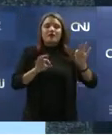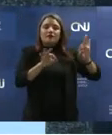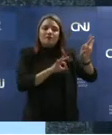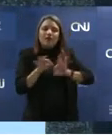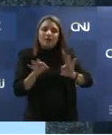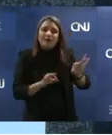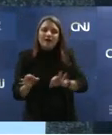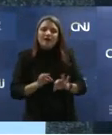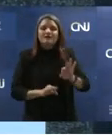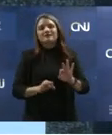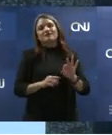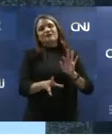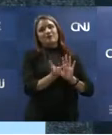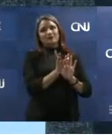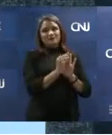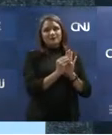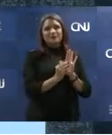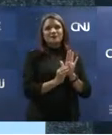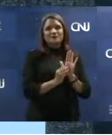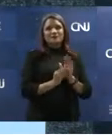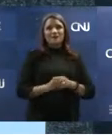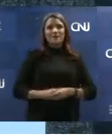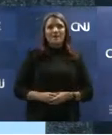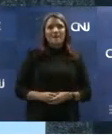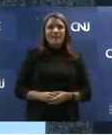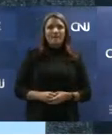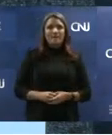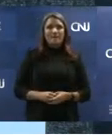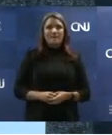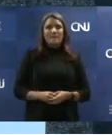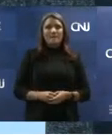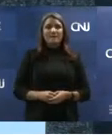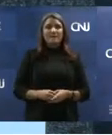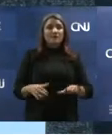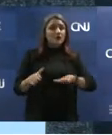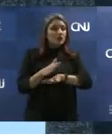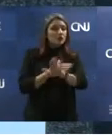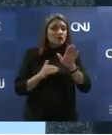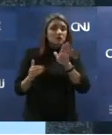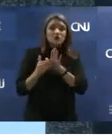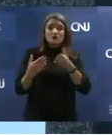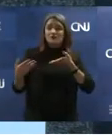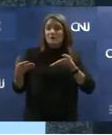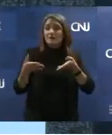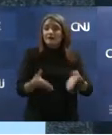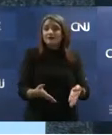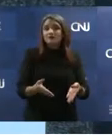desses manuais. E todos os atores já referidos desempenharam com absoluta maestria,